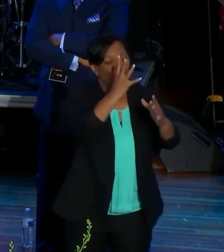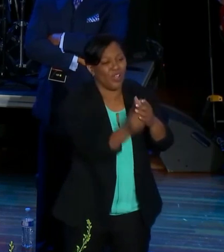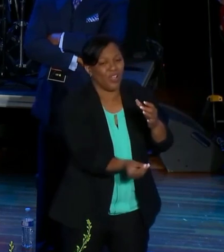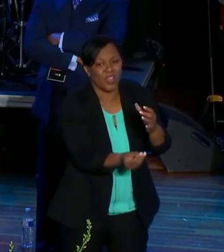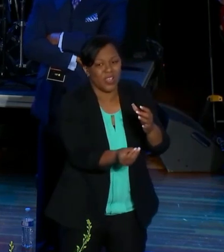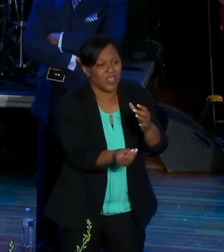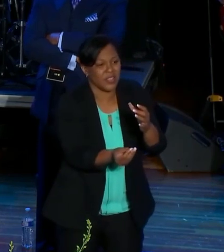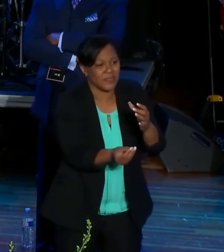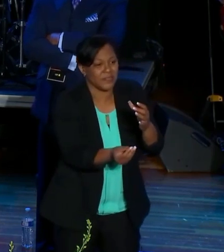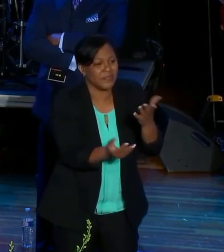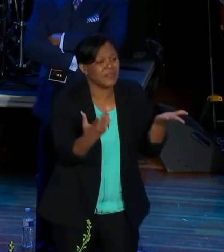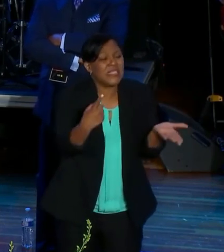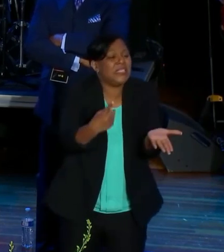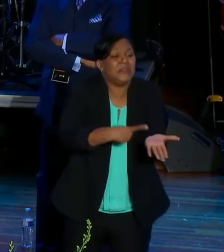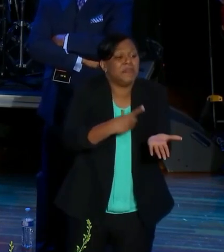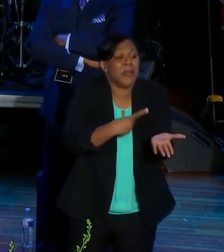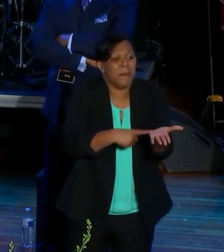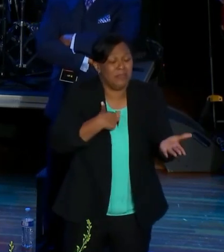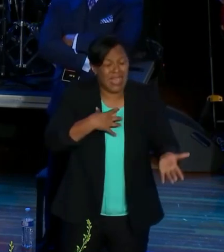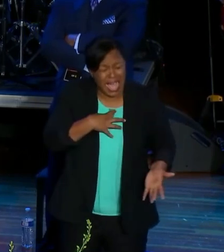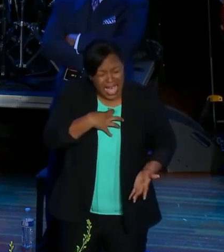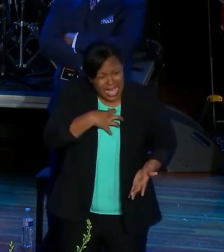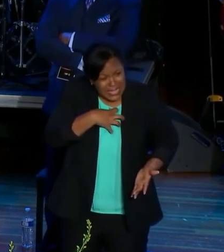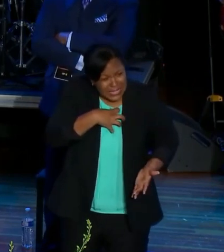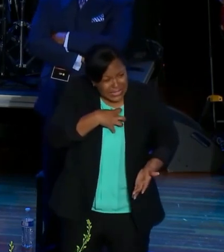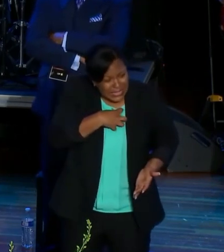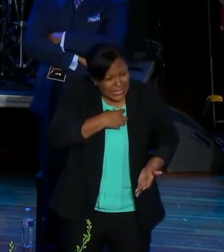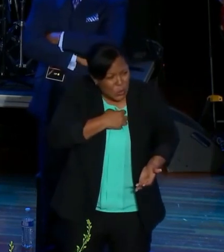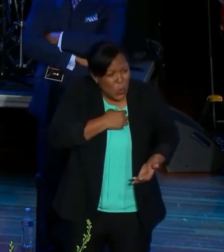Men hoppet har en syster , som heter "tro"